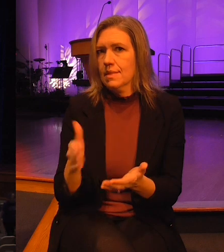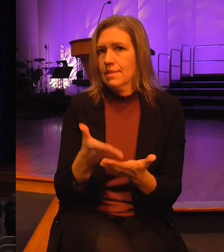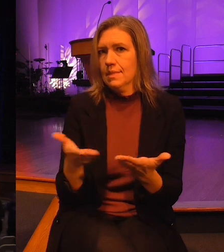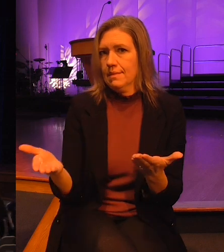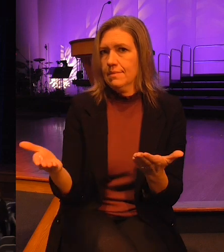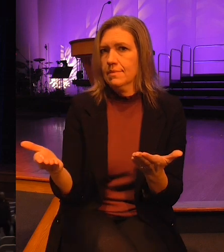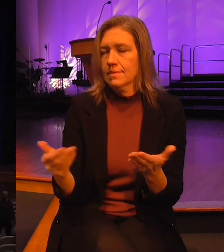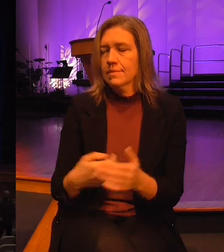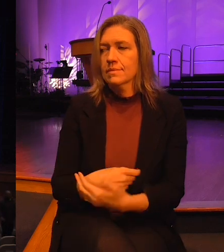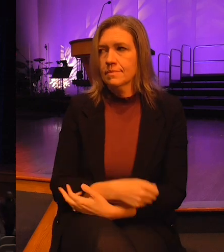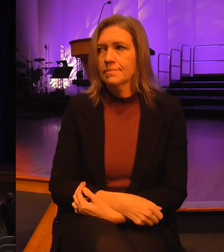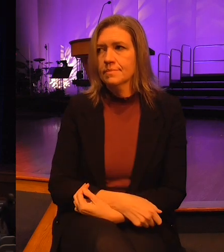y te contaré sobre la Piedra Whit en un